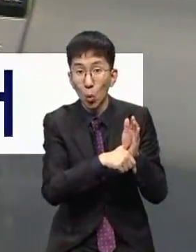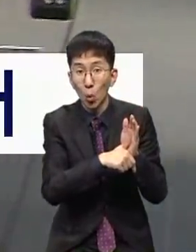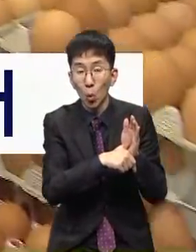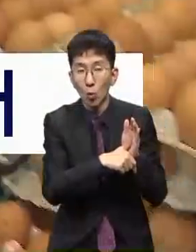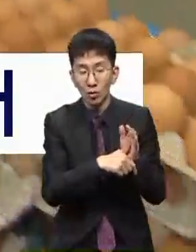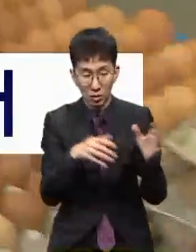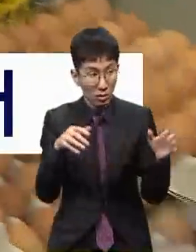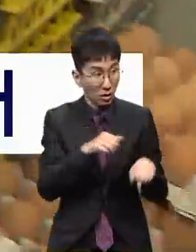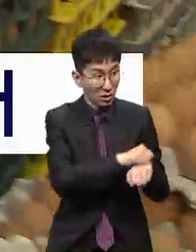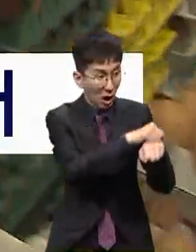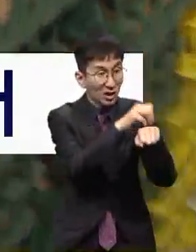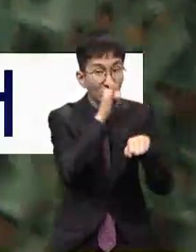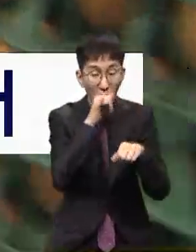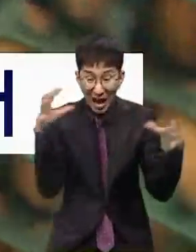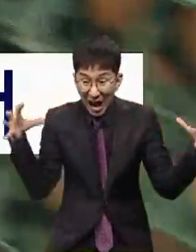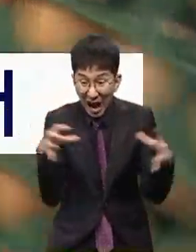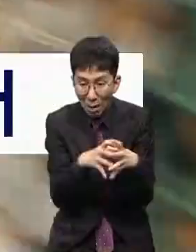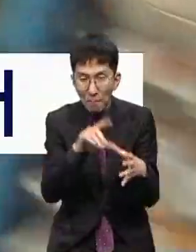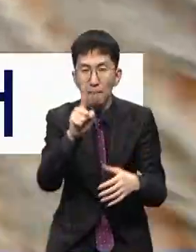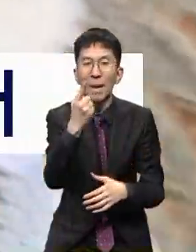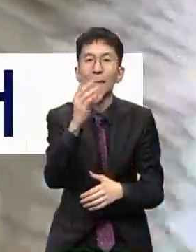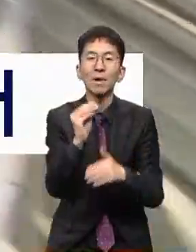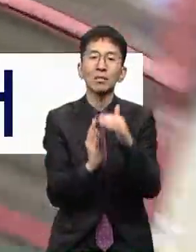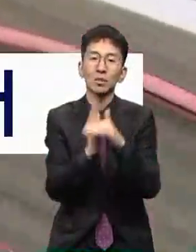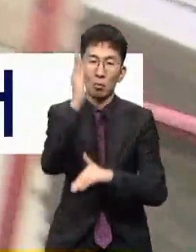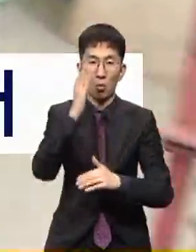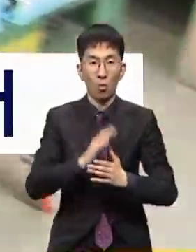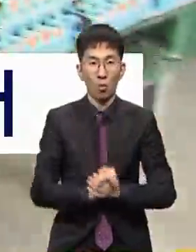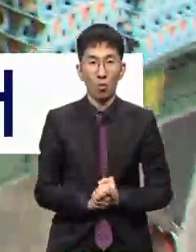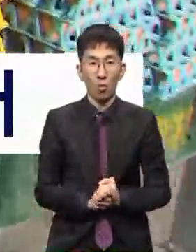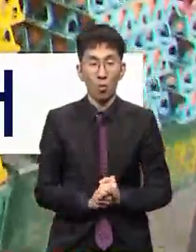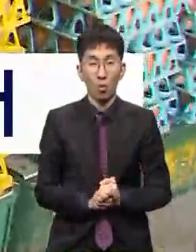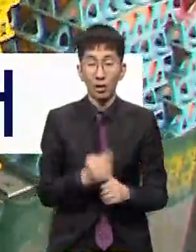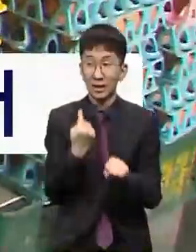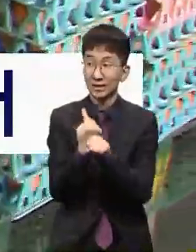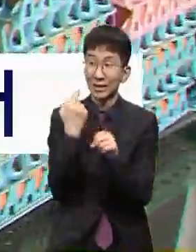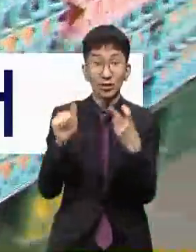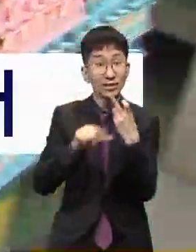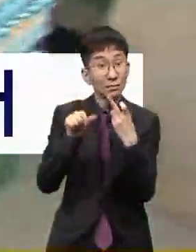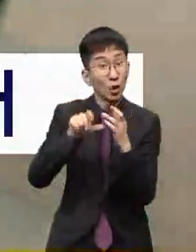합치면 100만 개를 훌쩍 넘습니다. 지난해 12월 기르는 닭 모두 살처분